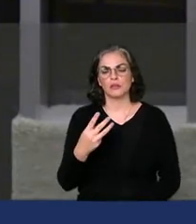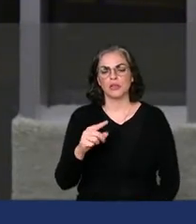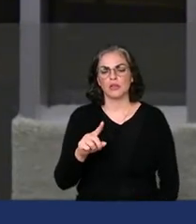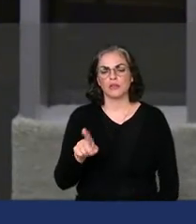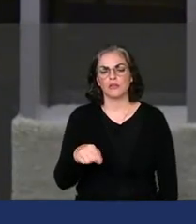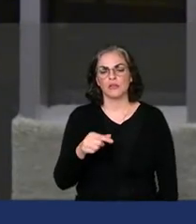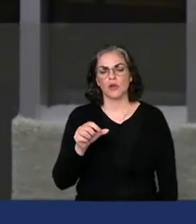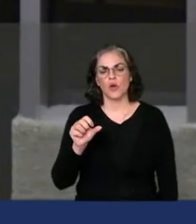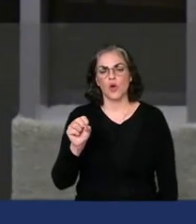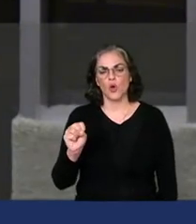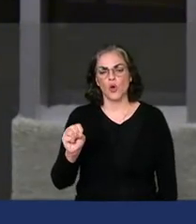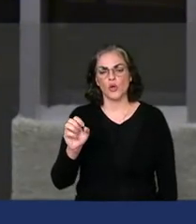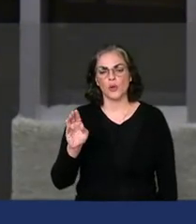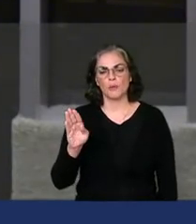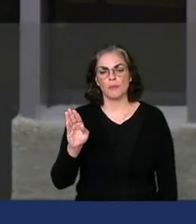MUNICÍPIOS , ALGO EM TORNO DE